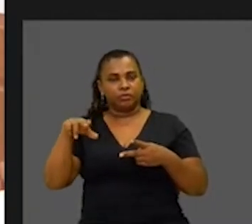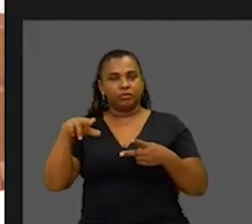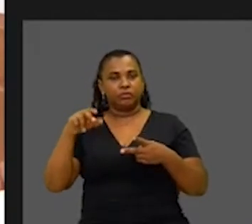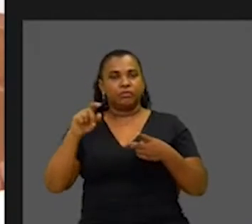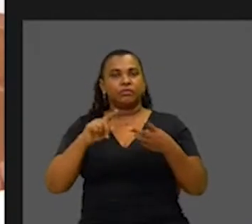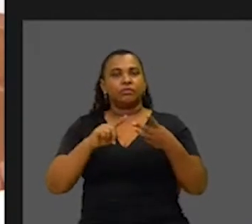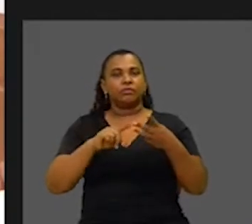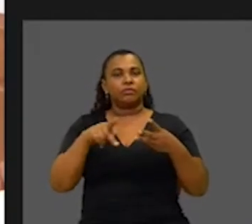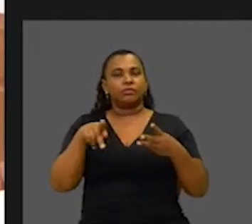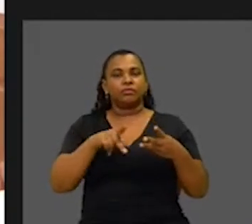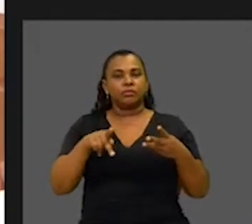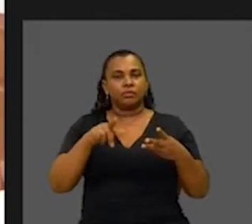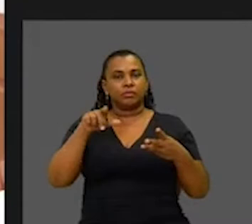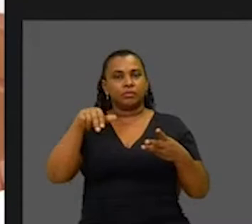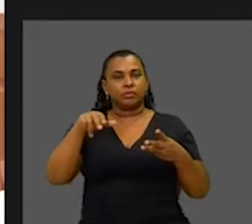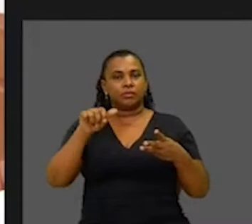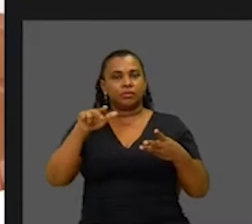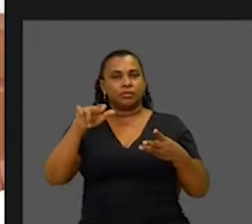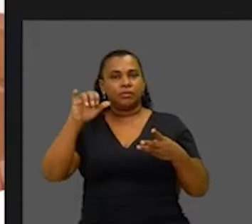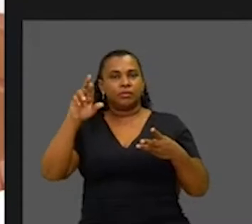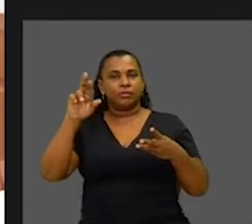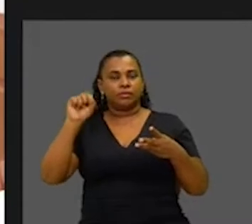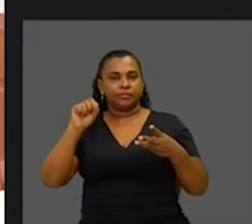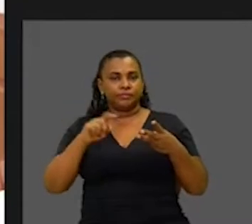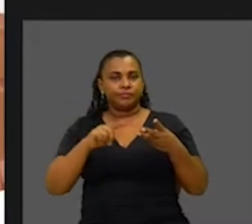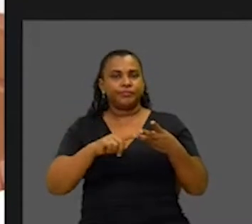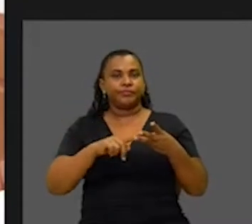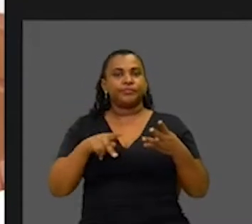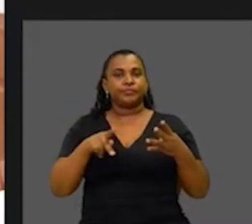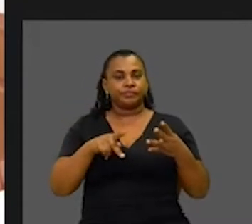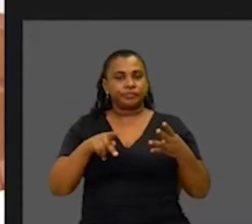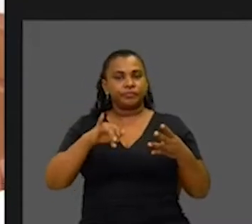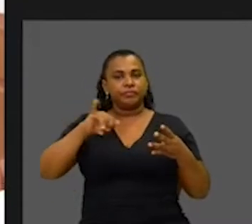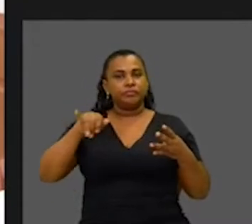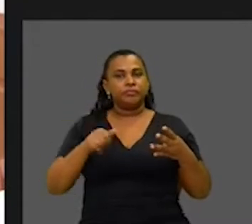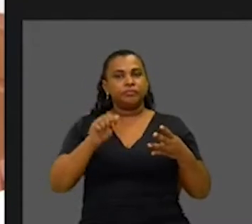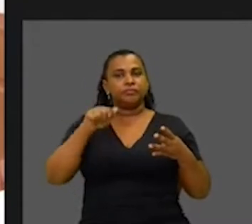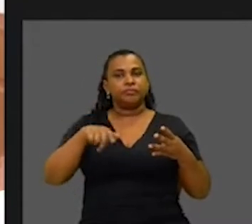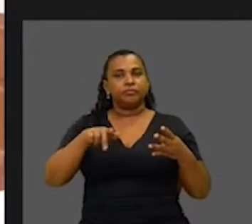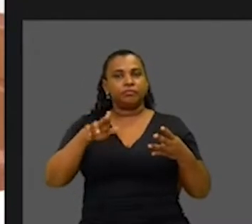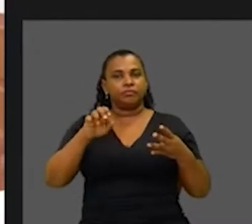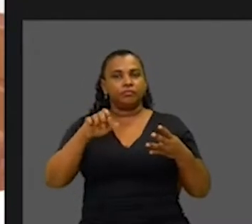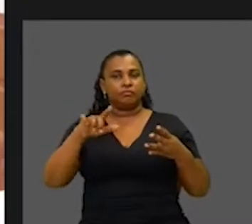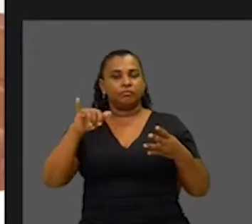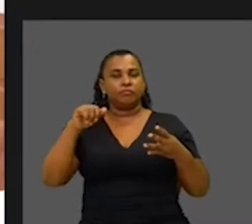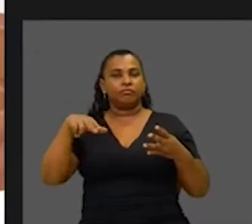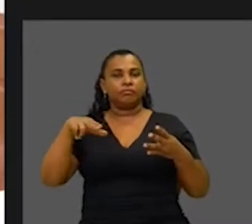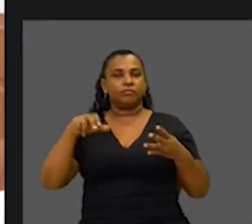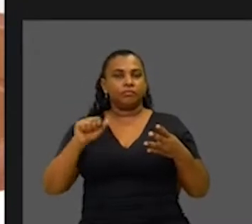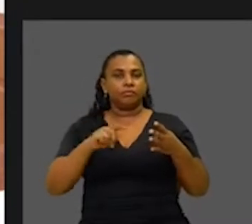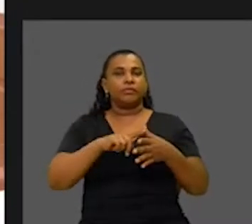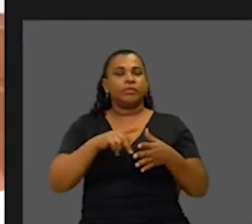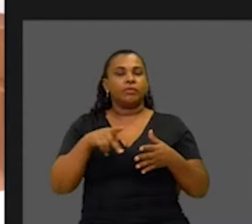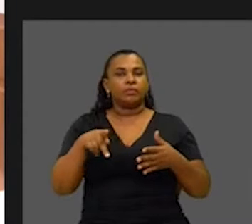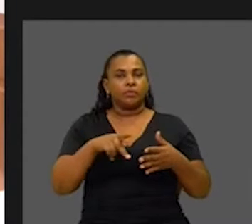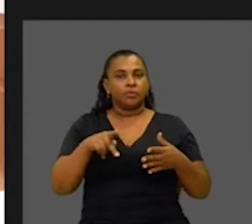last professora Jaqueline Gomes de Jesus professor Marcelo vai cujos currículos já foram apresentados